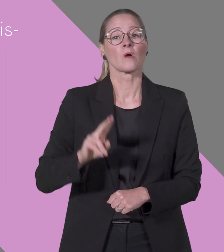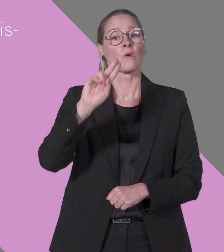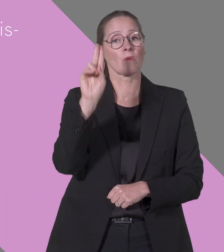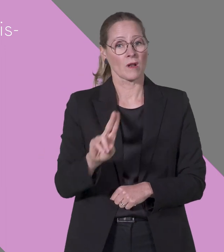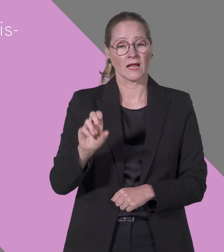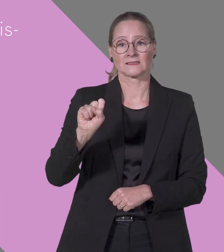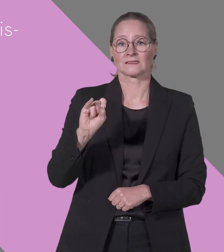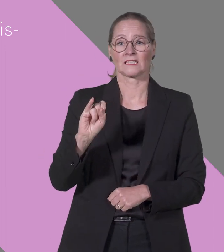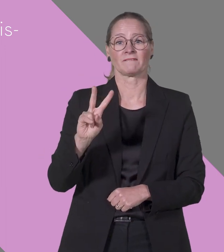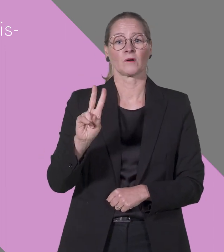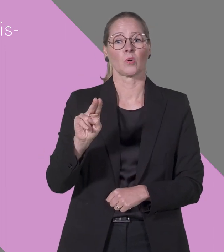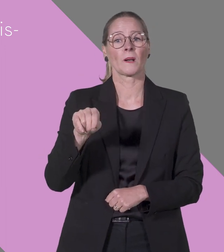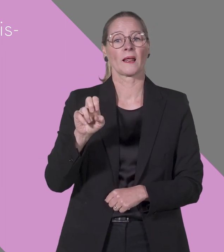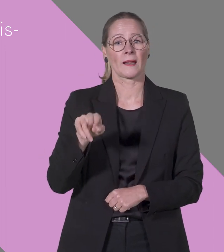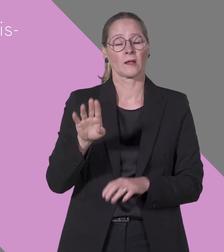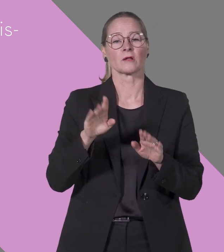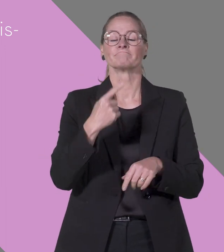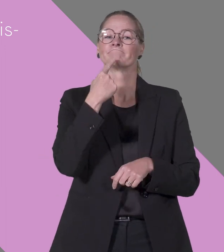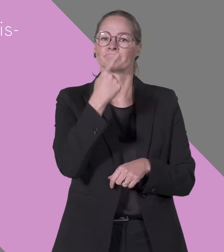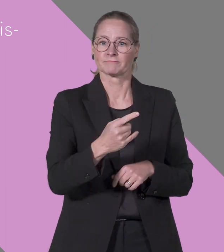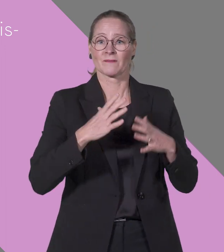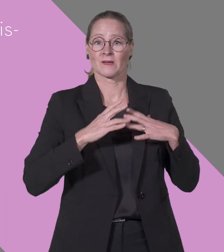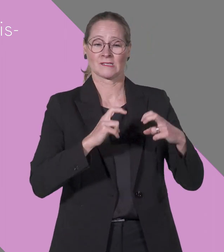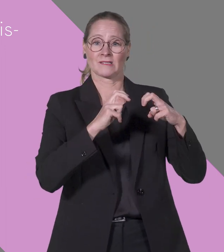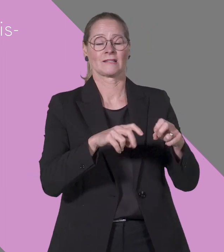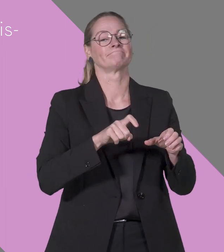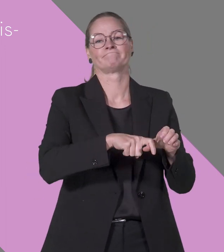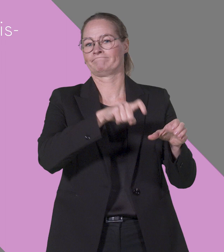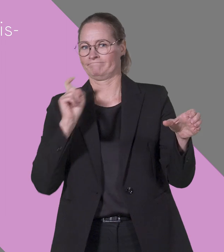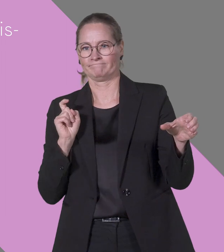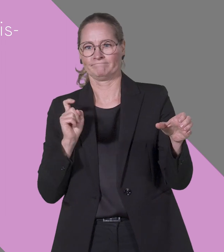Ulla Sivunen on ilmoittanut eroavansa vammaisneuvostosta, -